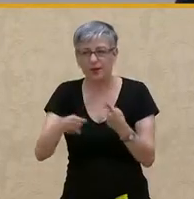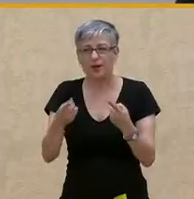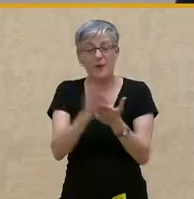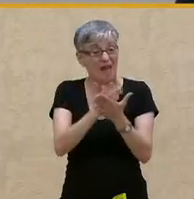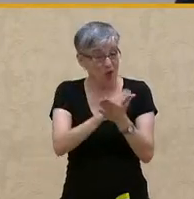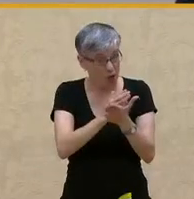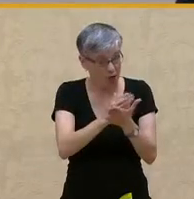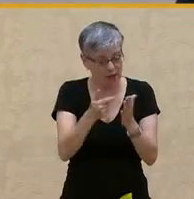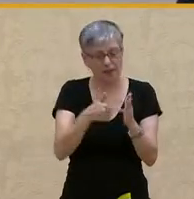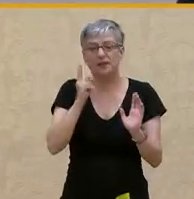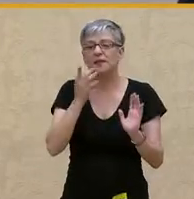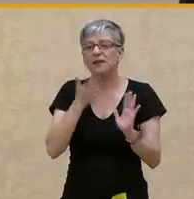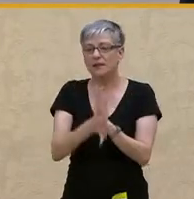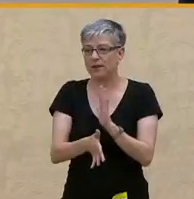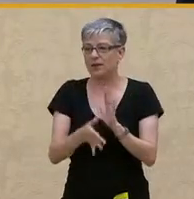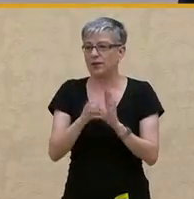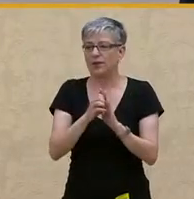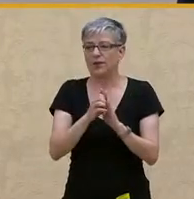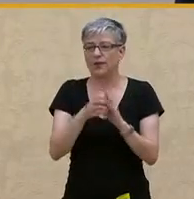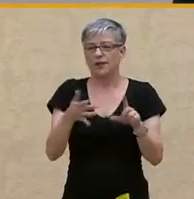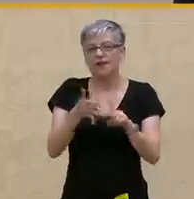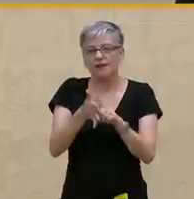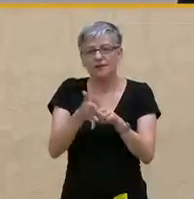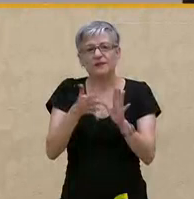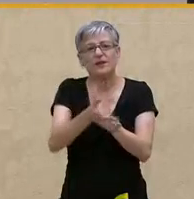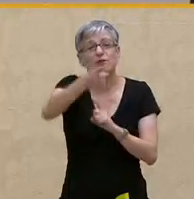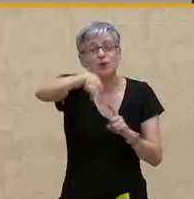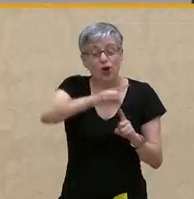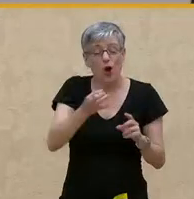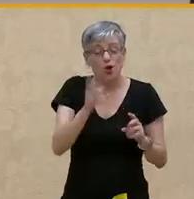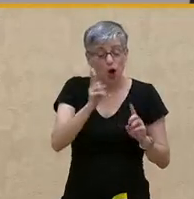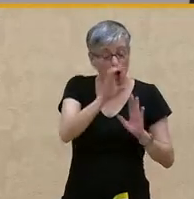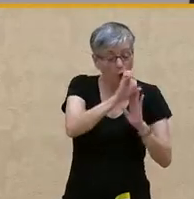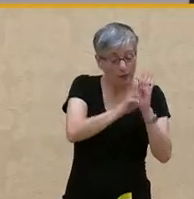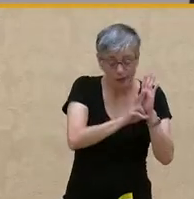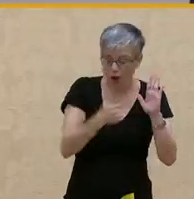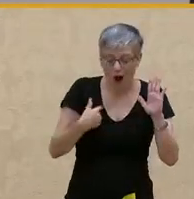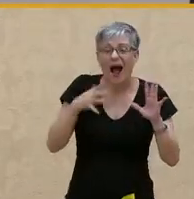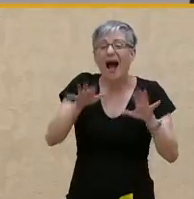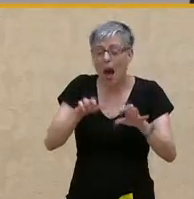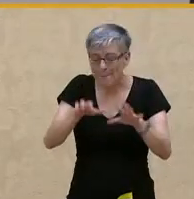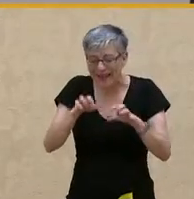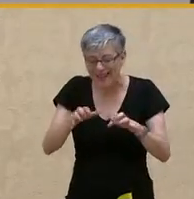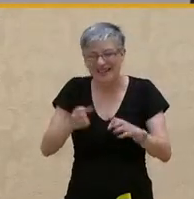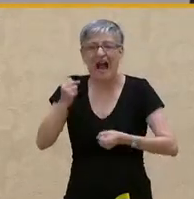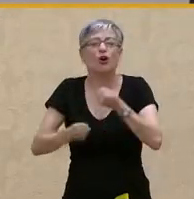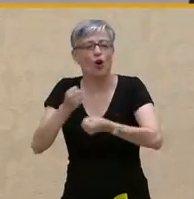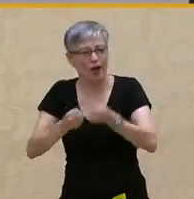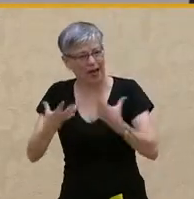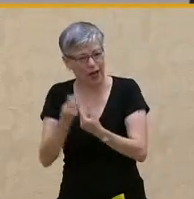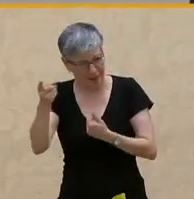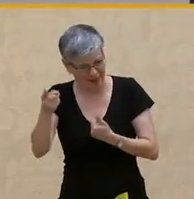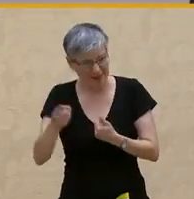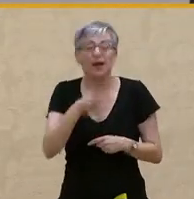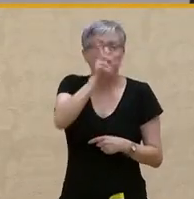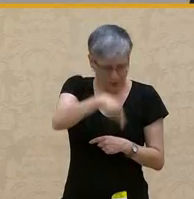Tenéis que empezar a correr cien kilómetros. Y los guías intérpretes también. Me corrigen. Y tenéis